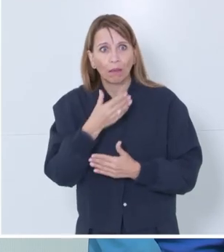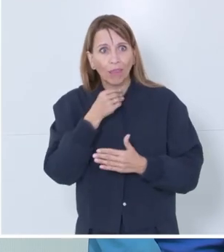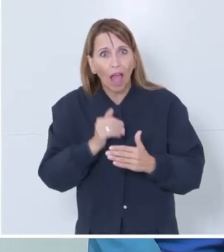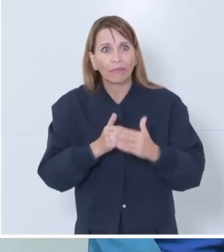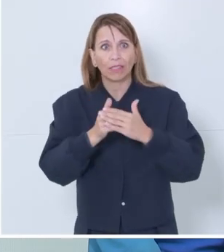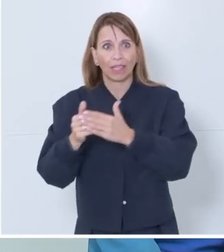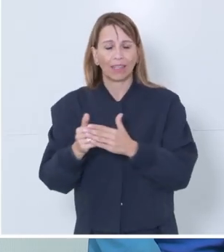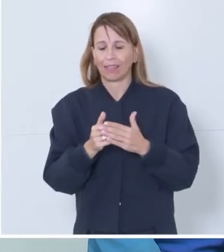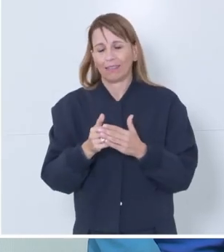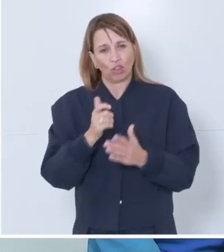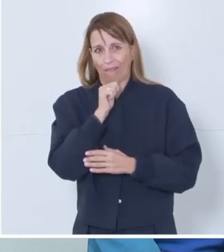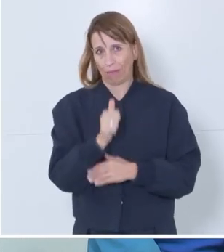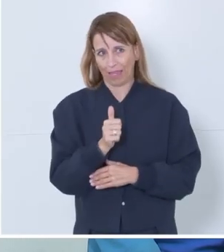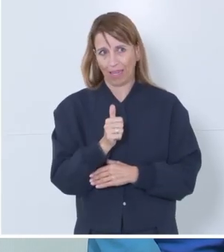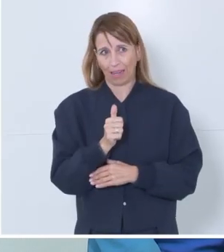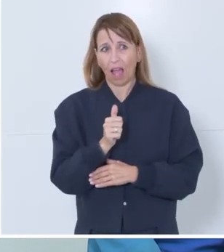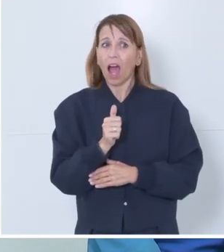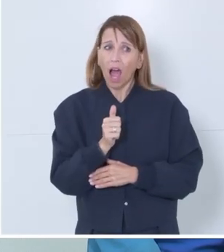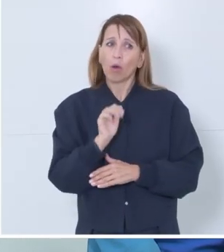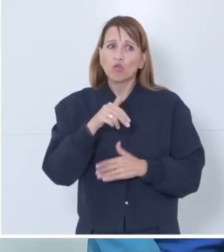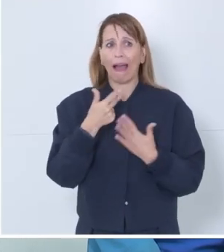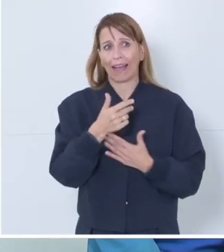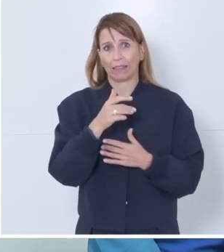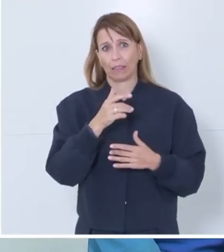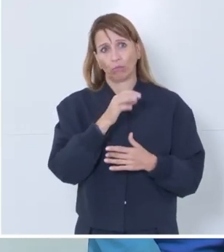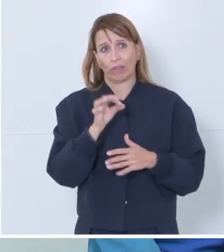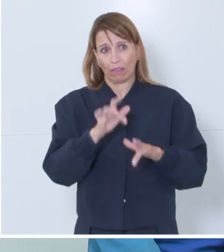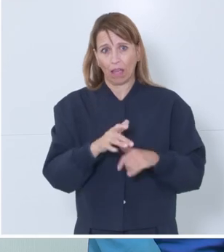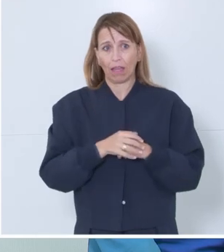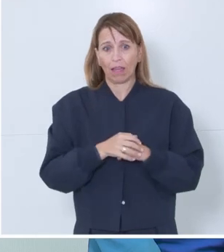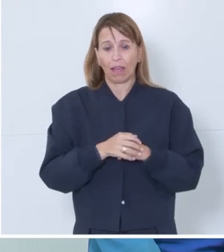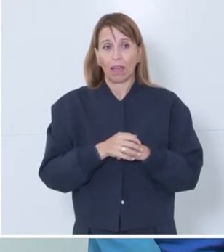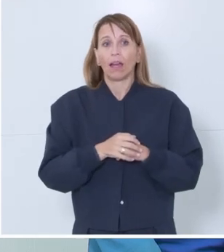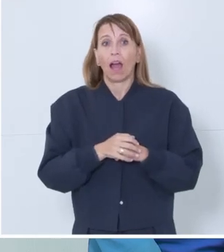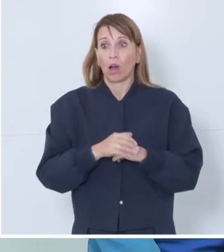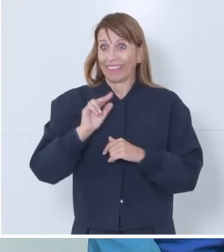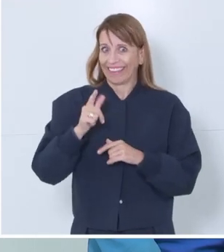Bedarfsdeckung haben wir durch das dritte Quartal auch ordentlich aufholen können. Sie erinnern sich